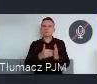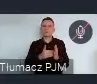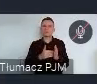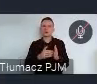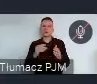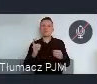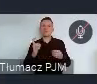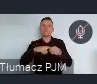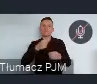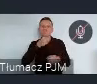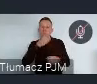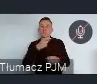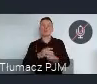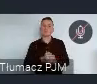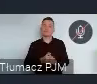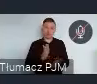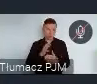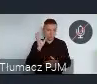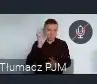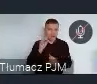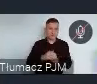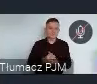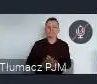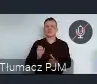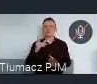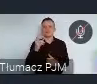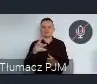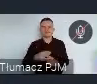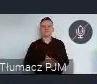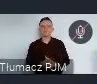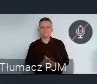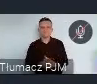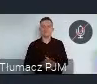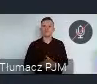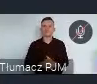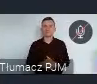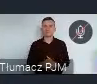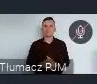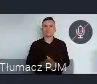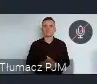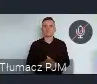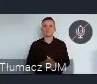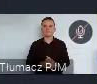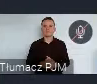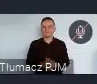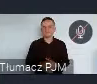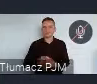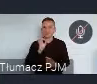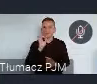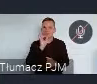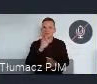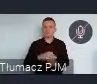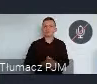Okej. - Czy już w tej chwili mnie słychać, czy nie? Tak, już słychać. Dobrze, bardzo dziękuję.